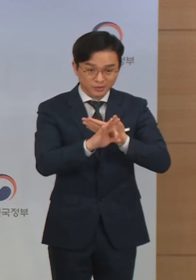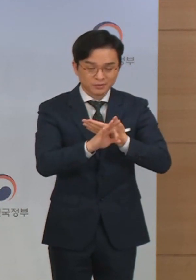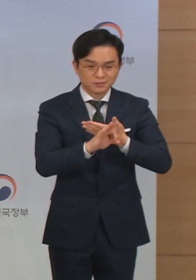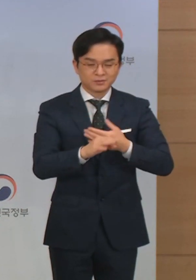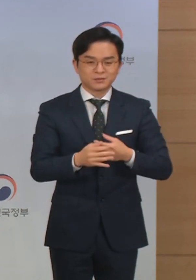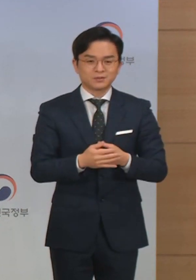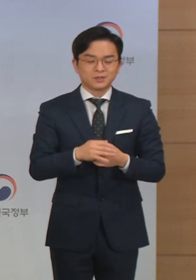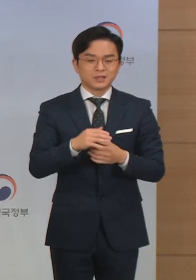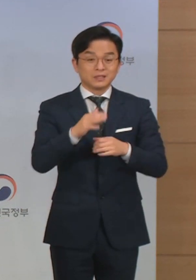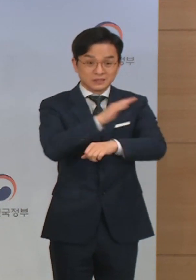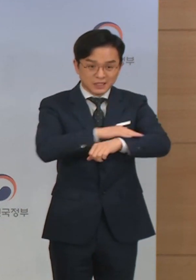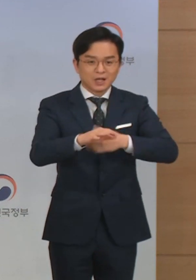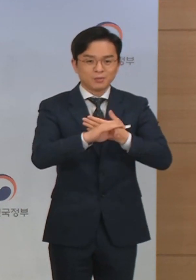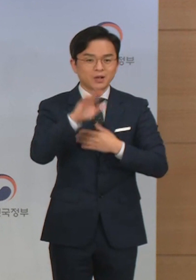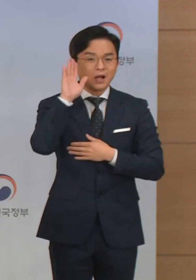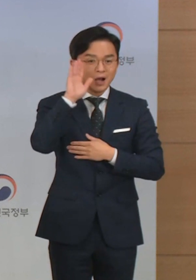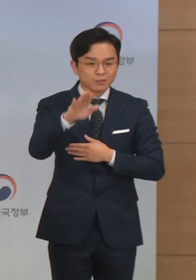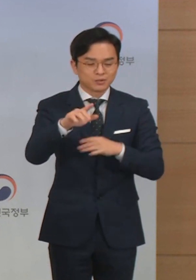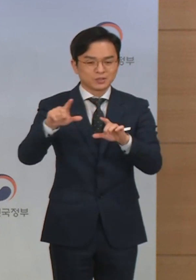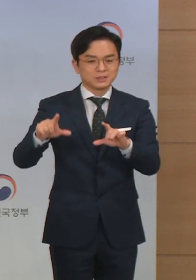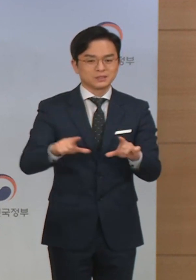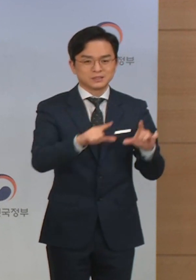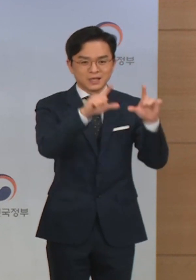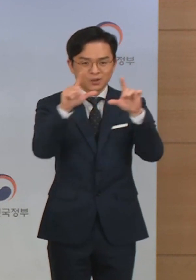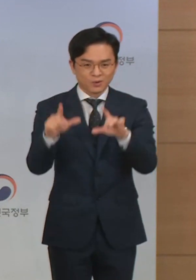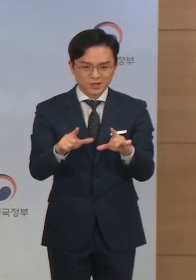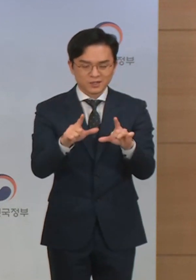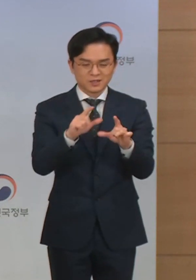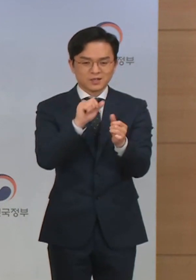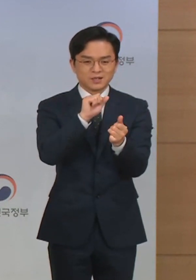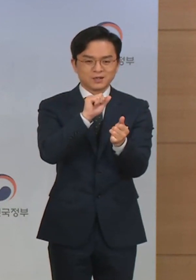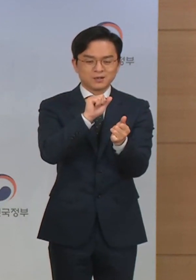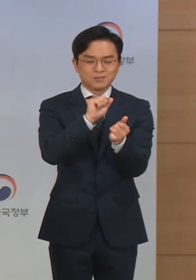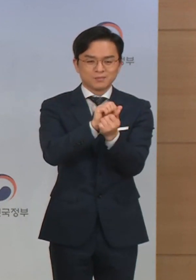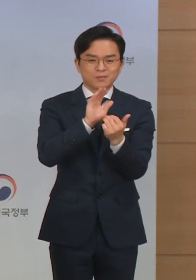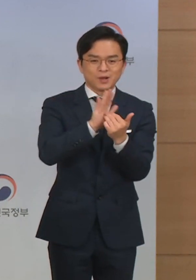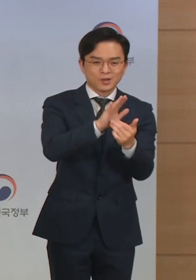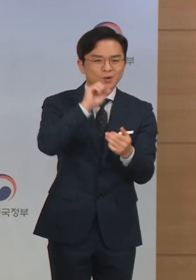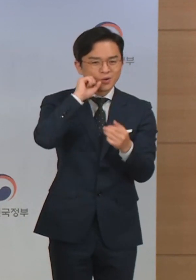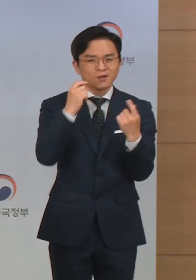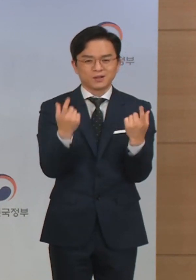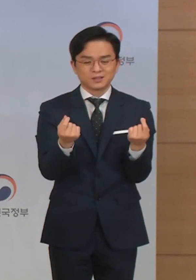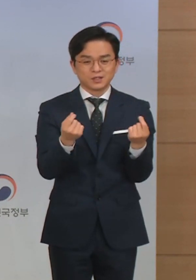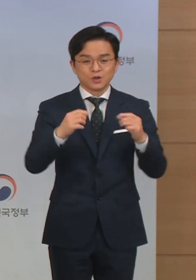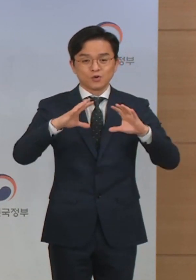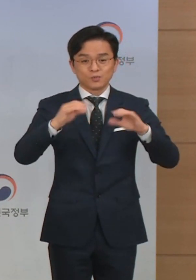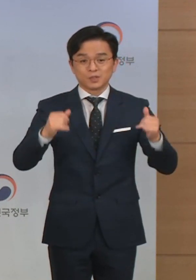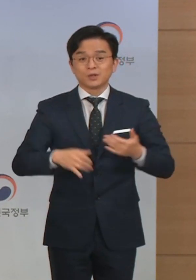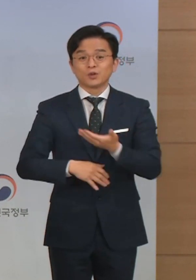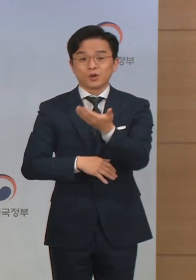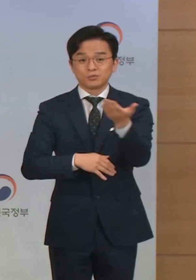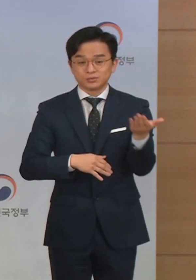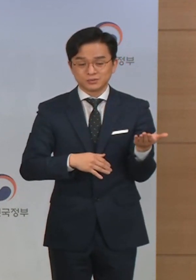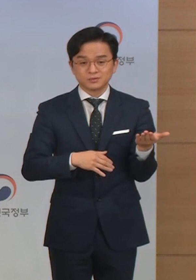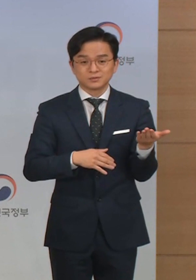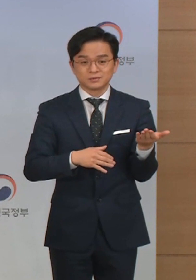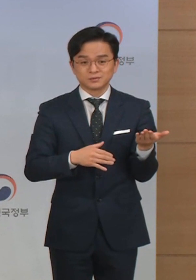생활방역체계로의 전환도 멀어질 수밖에 없습니다 국민 여러분들께서는 힘이 들더라도